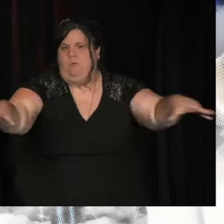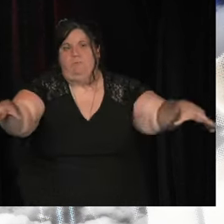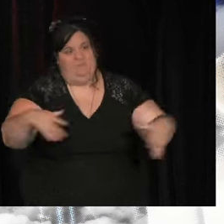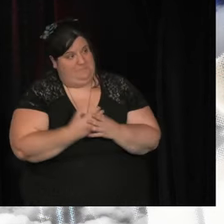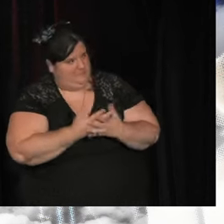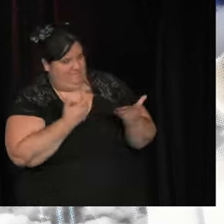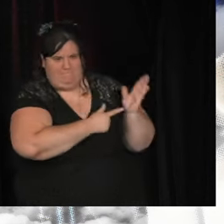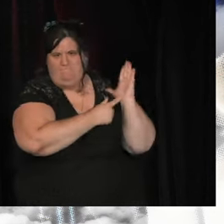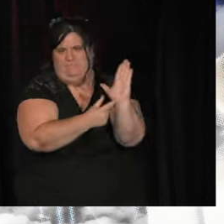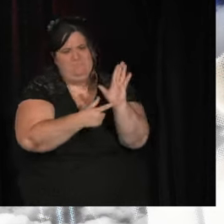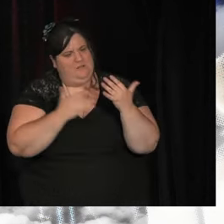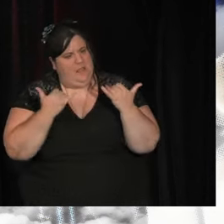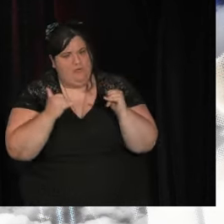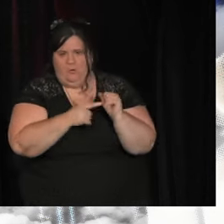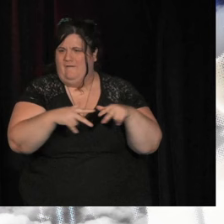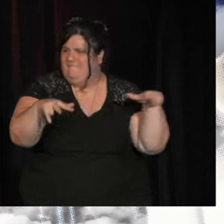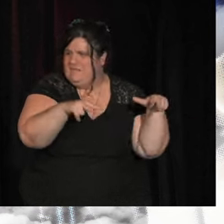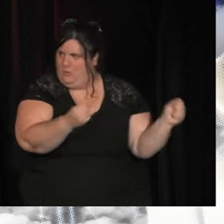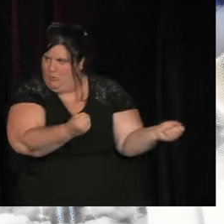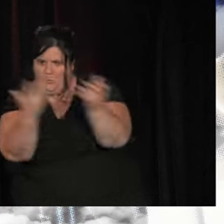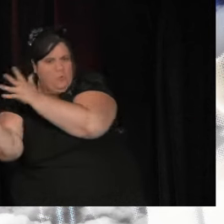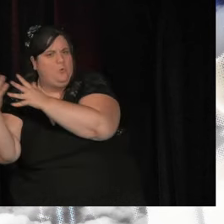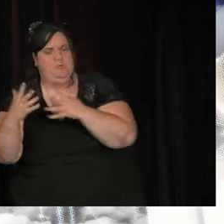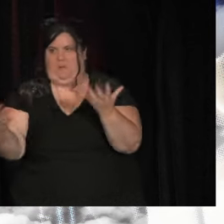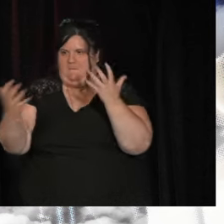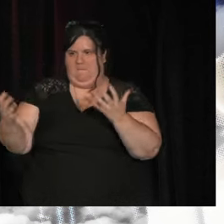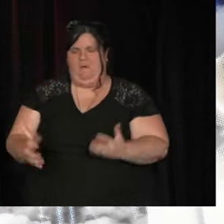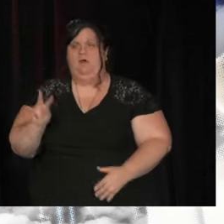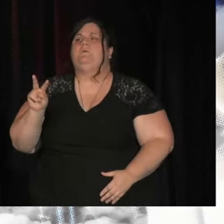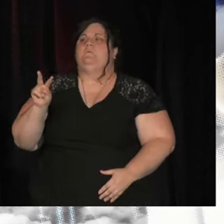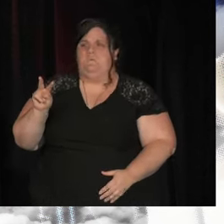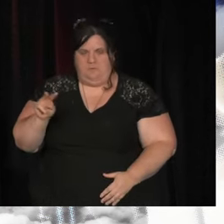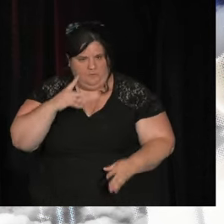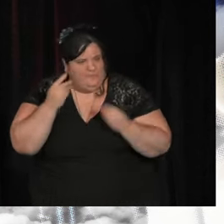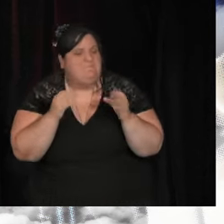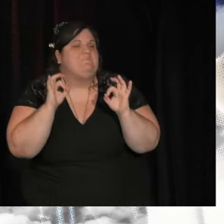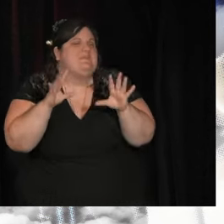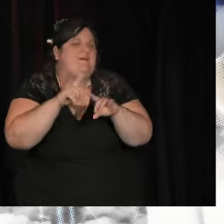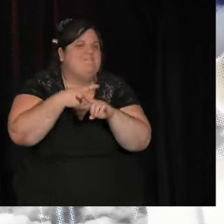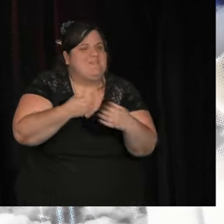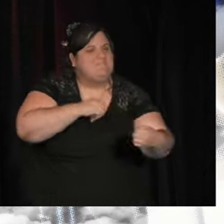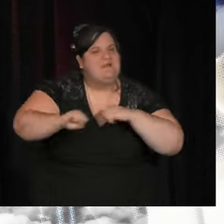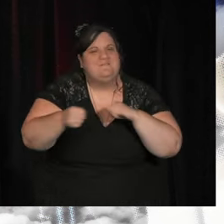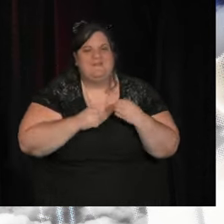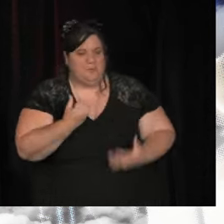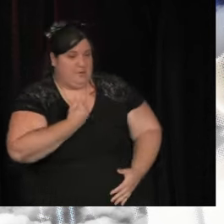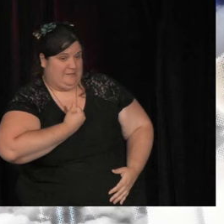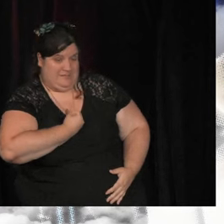Et il montre un gros reveal du jeu, cinématique qui envoie du pâté et qui fait effectivement penser délire Indestructibles. Il y a les gamins qui sont dans le musée, qui voient l'histoire d'Overwatch,